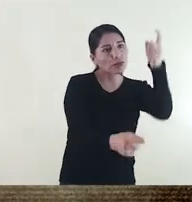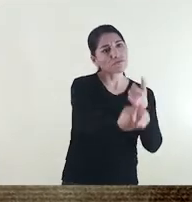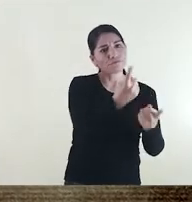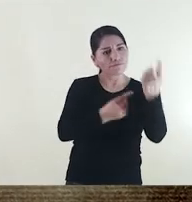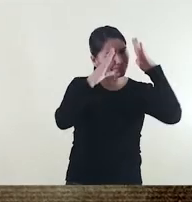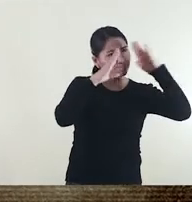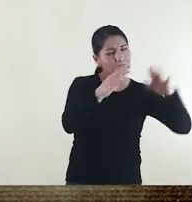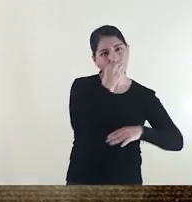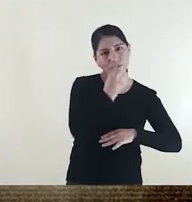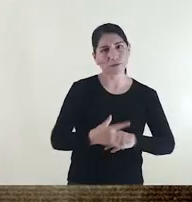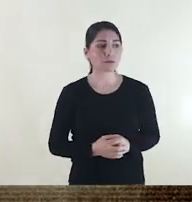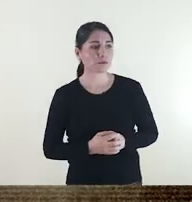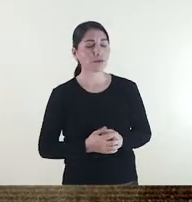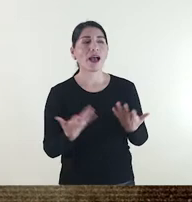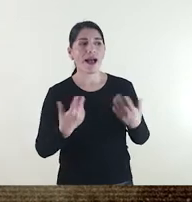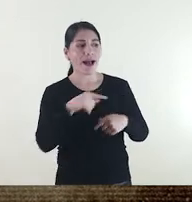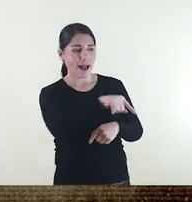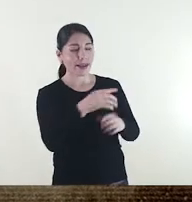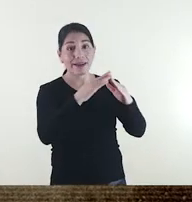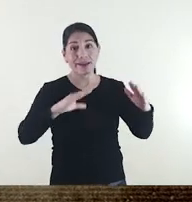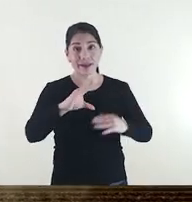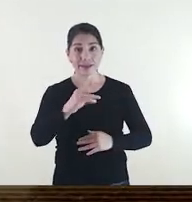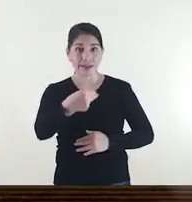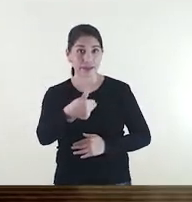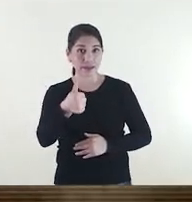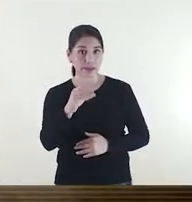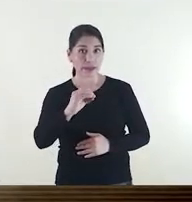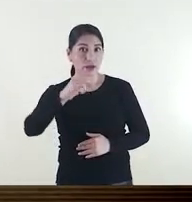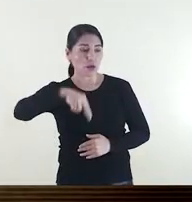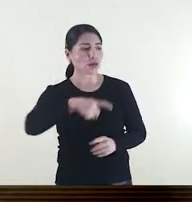en la atención al público. El estado arrendó los bajos de la llamada Casa de Chacón donde